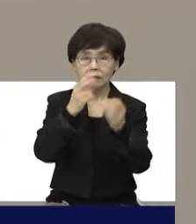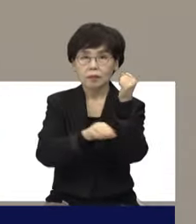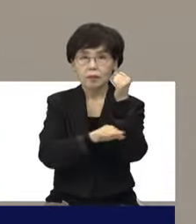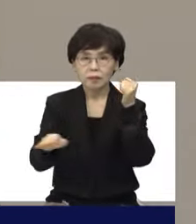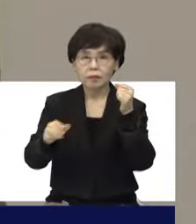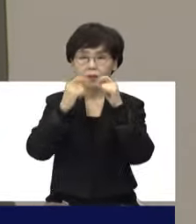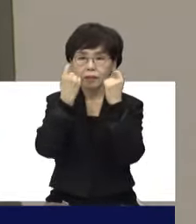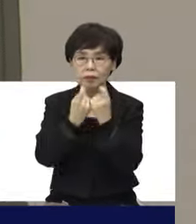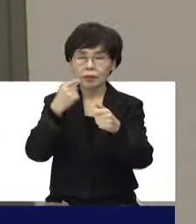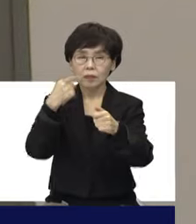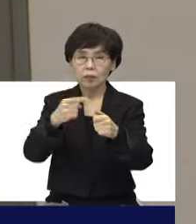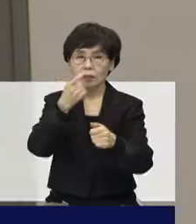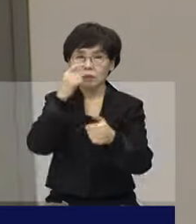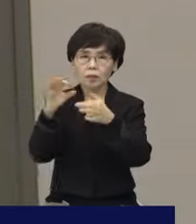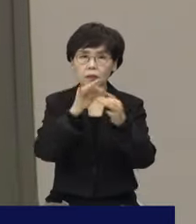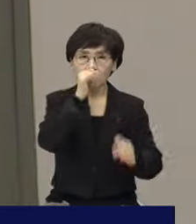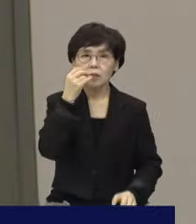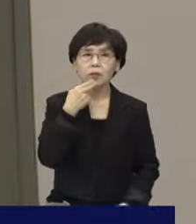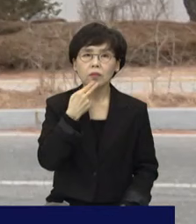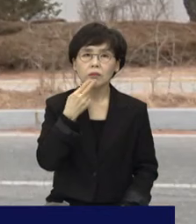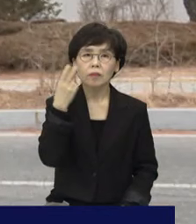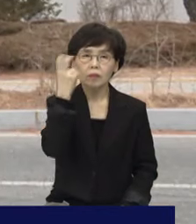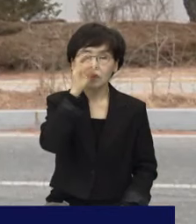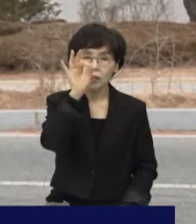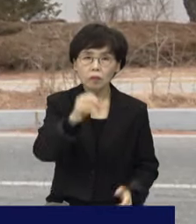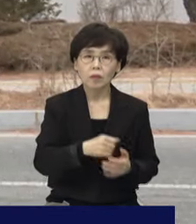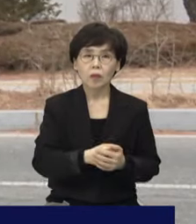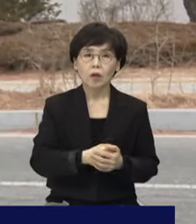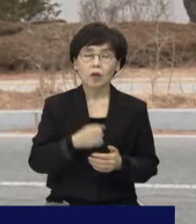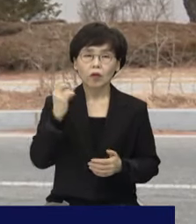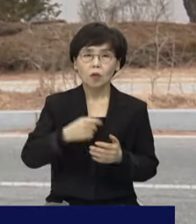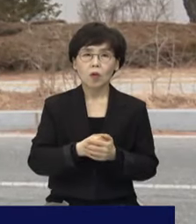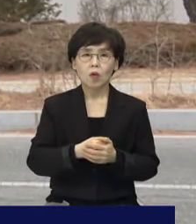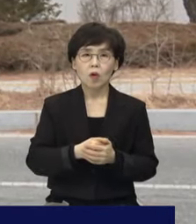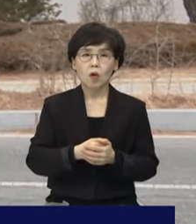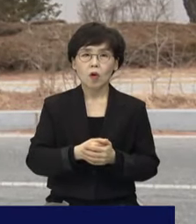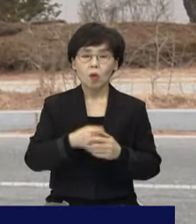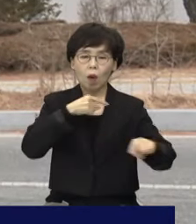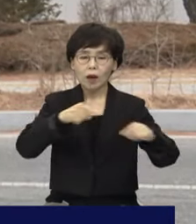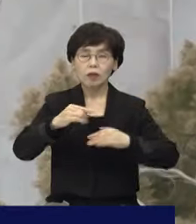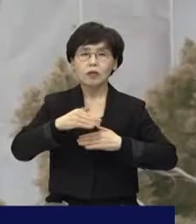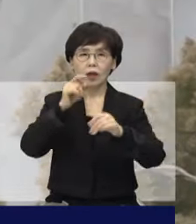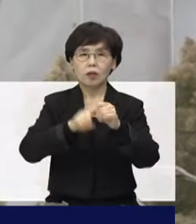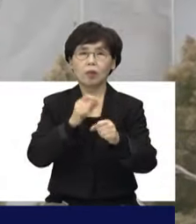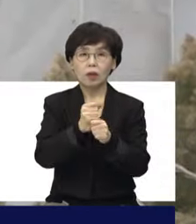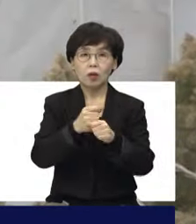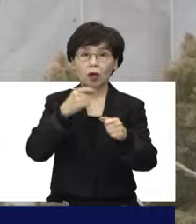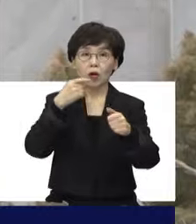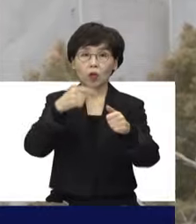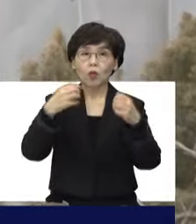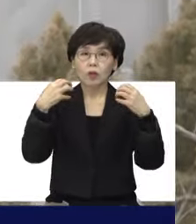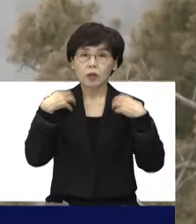출제 인력 관리와 출제진 선정도 체계화합니다. 교육청과 대학 등의 협조를 받아 일정